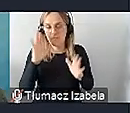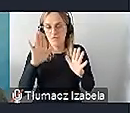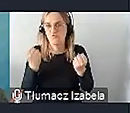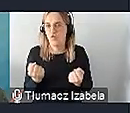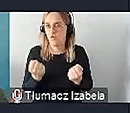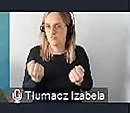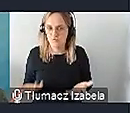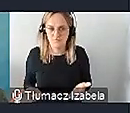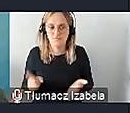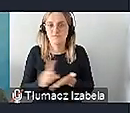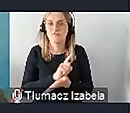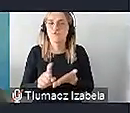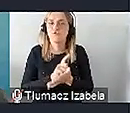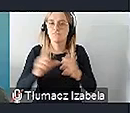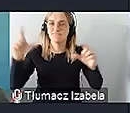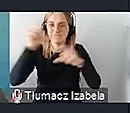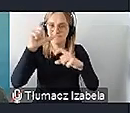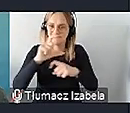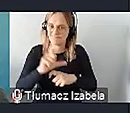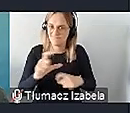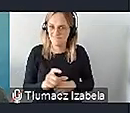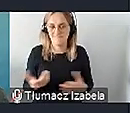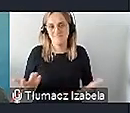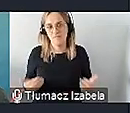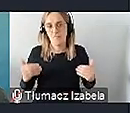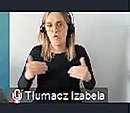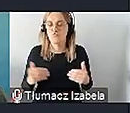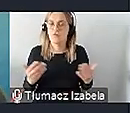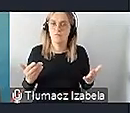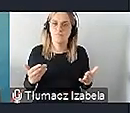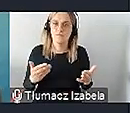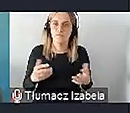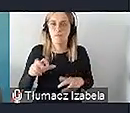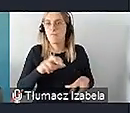Ryzykiem jest też szablonowość zdjęć, że możemy się poruszać po zdjęciach,